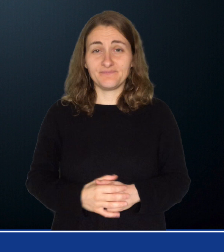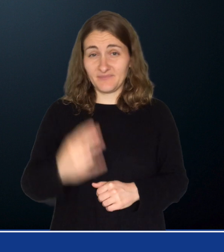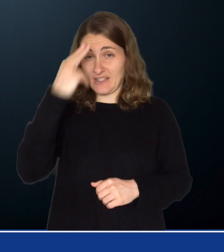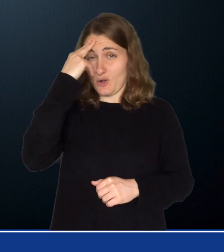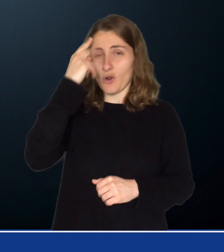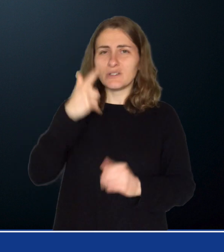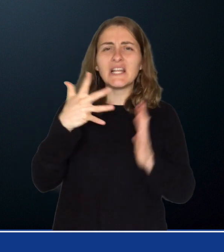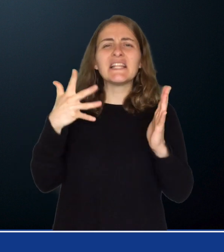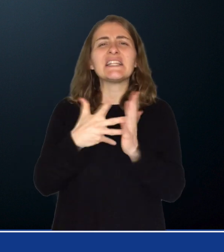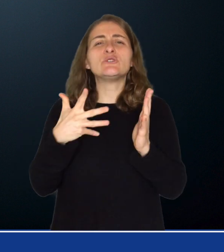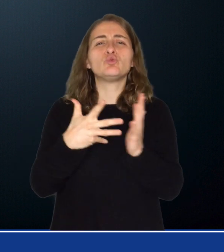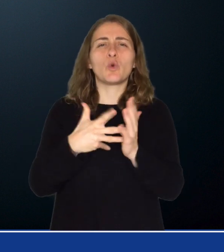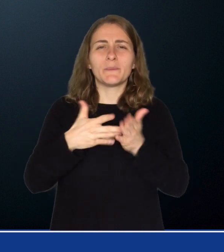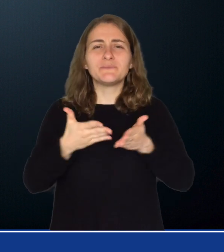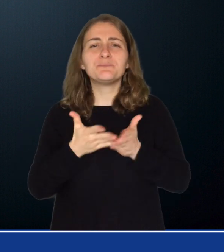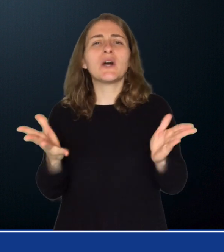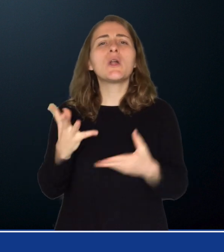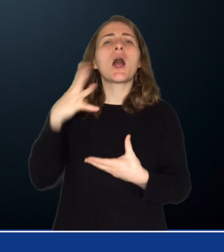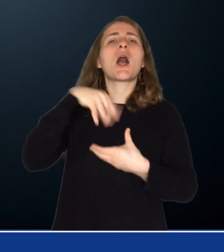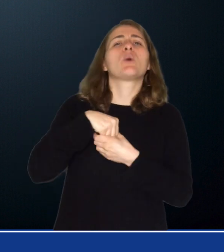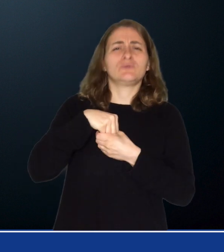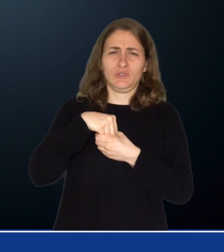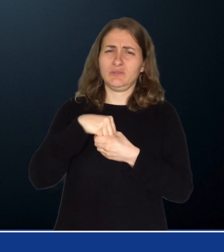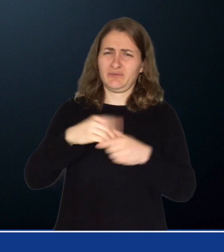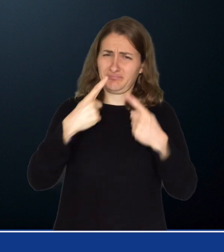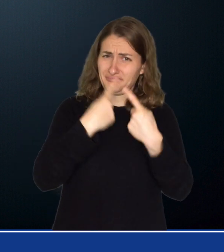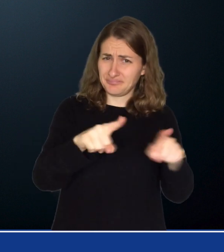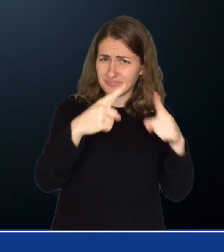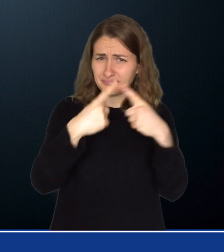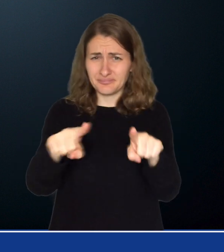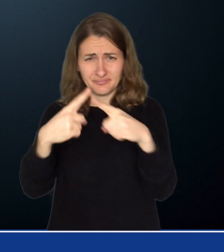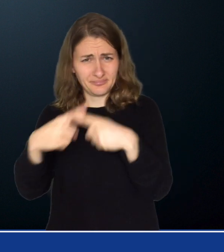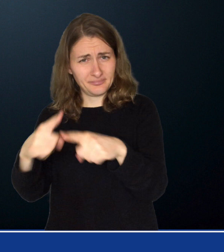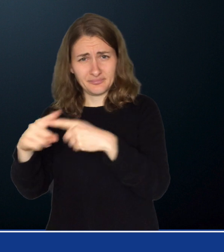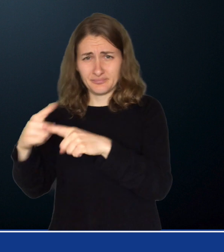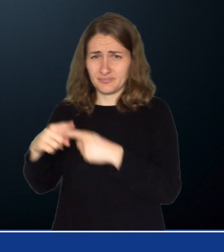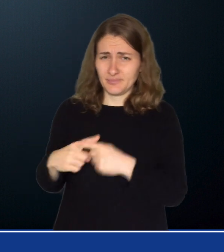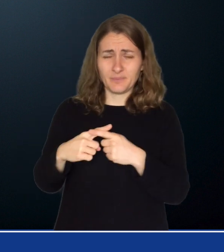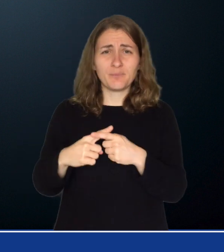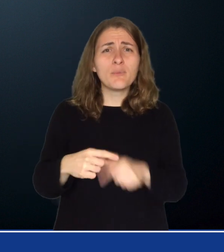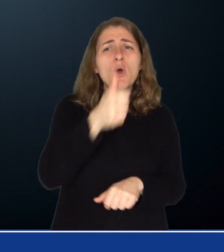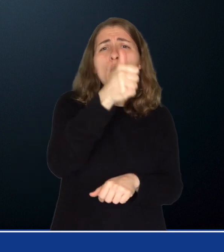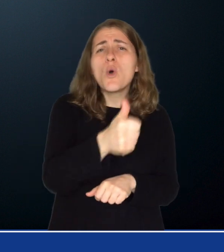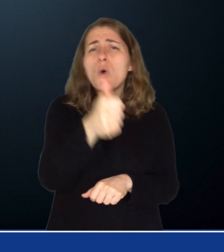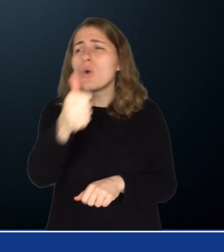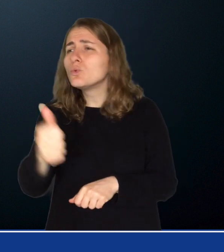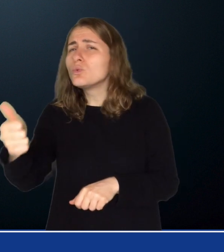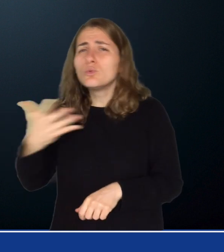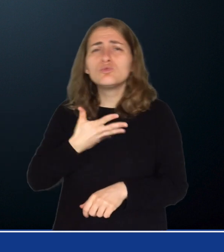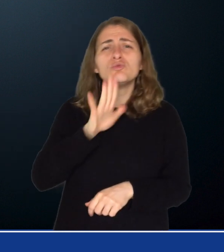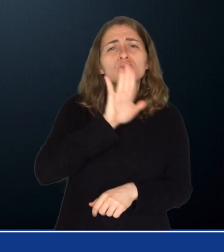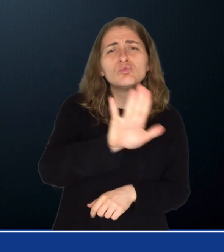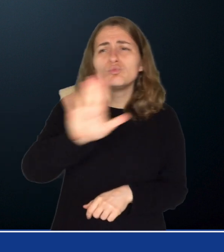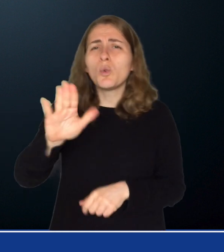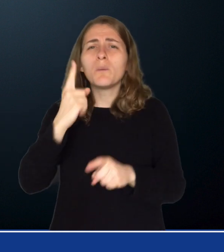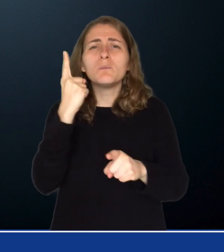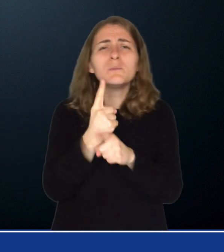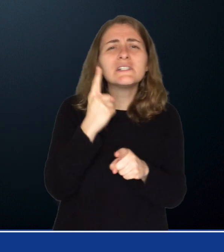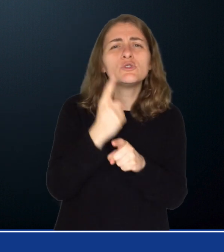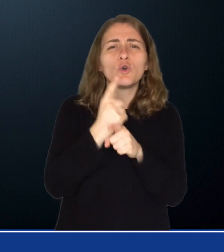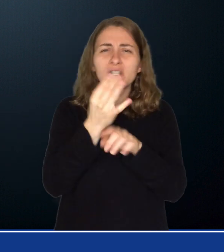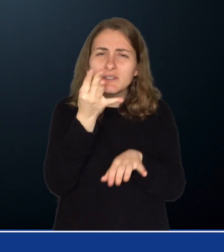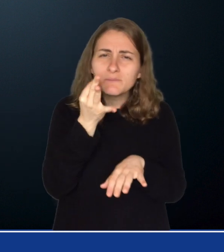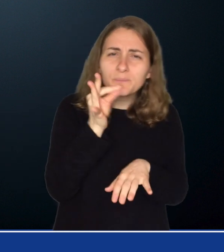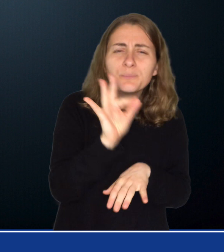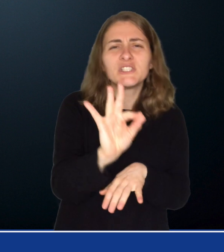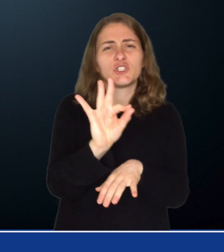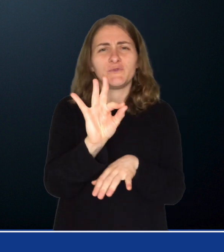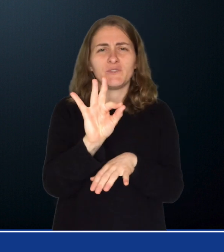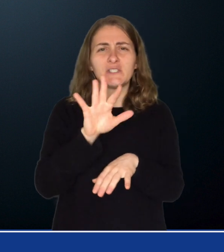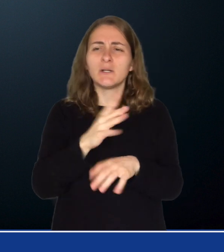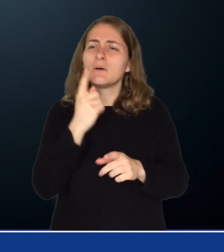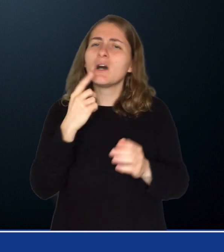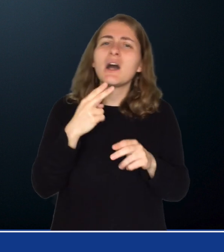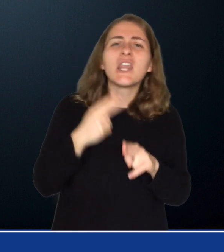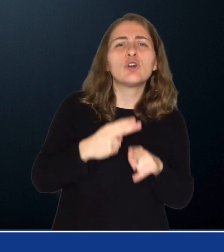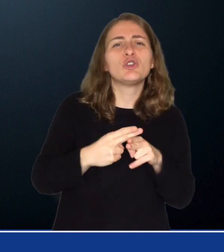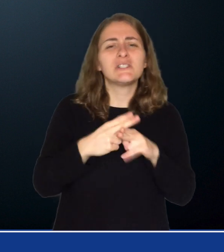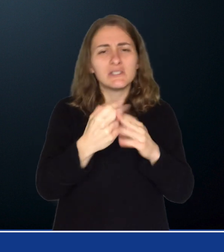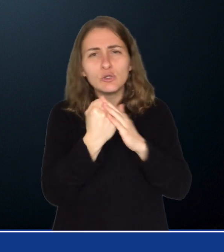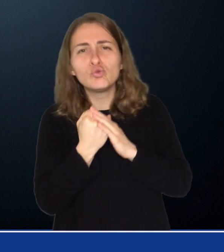Ricordiamo che i disturbi dello spettro autistico sono un insieme eterogeneo di disturbi del neurosviluppo; conseguentemente i bisogni specifici e la necessità